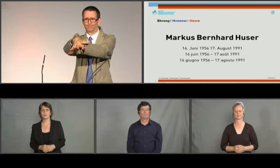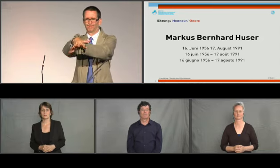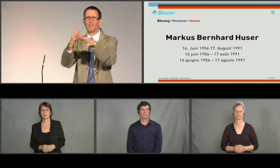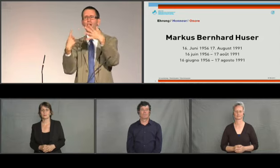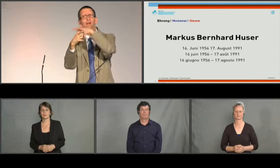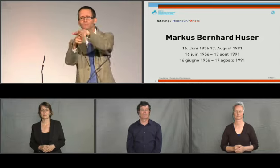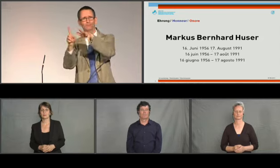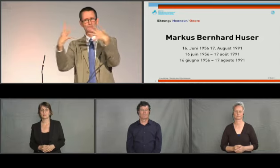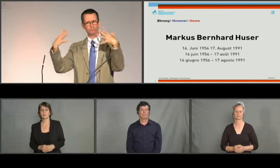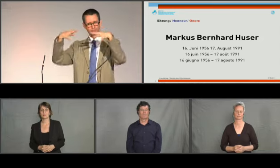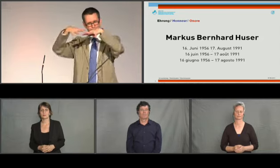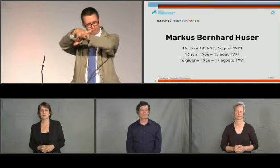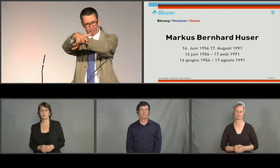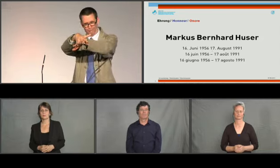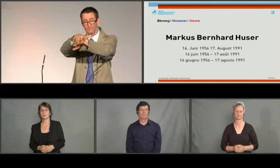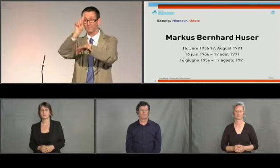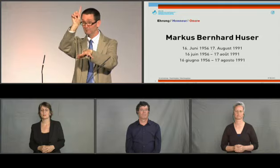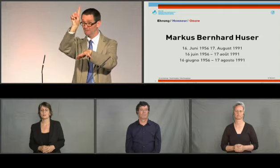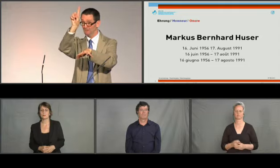Hörende und Gehörlose haben dann irgendwann